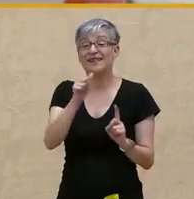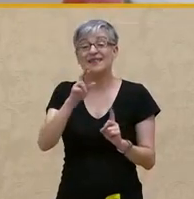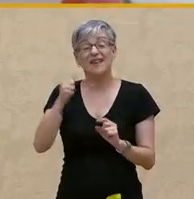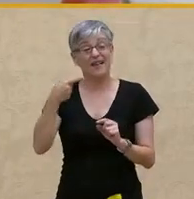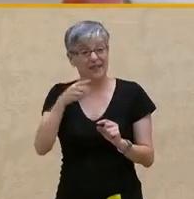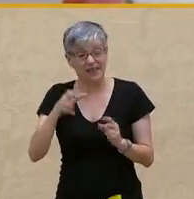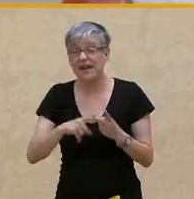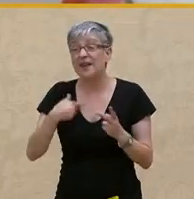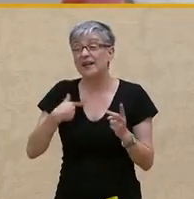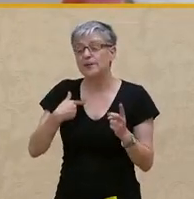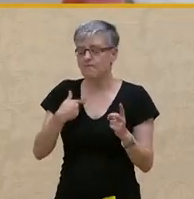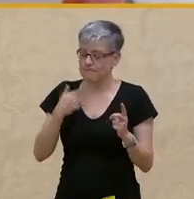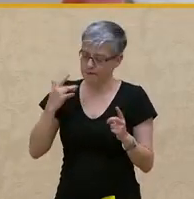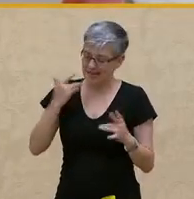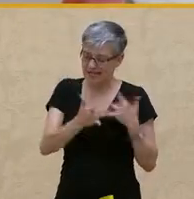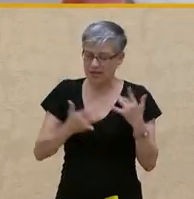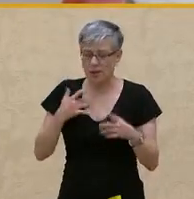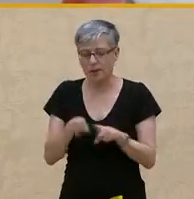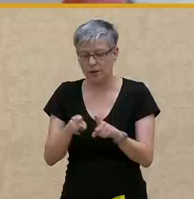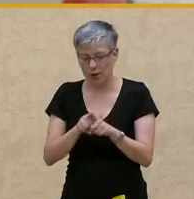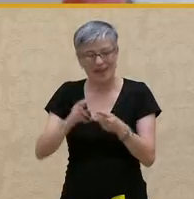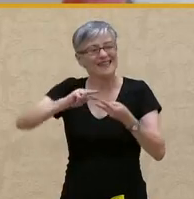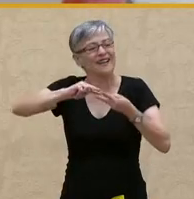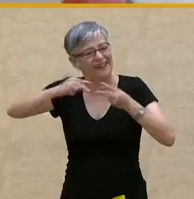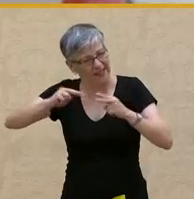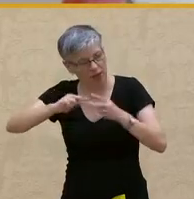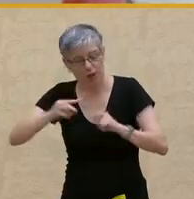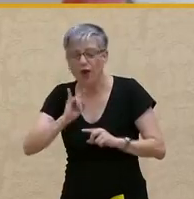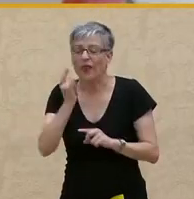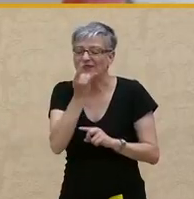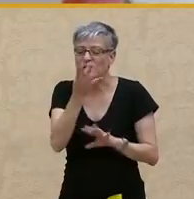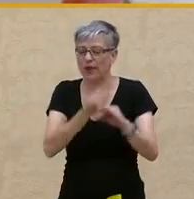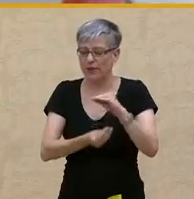Es un patrón identificado genético de defectos de nacimiento que hay